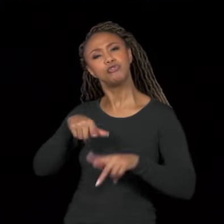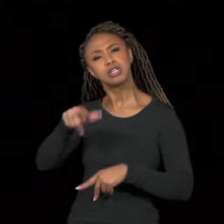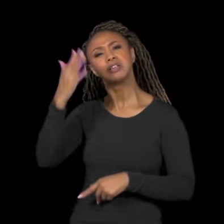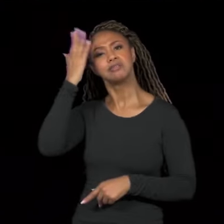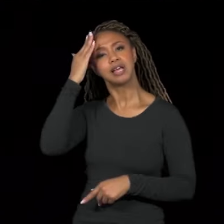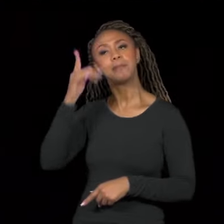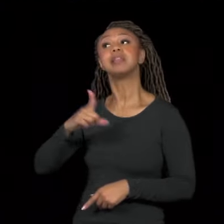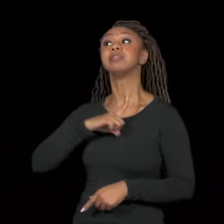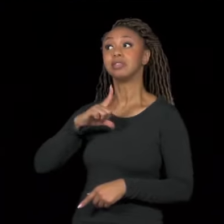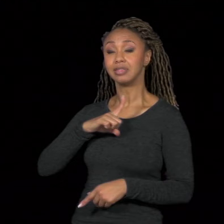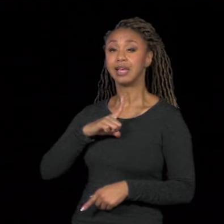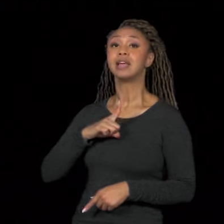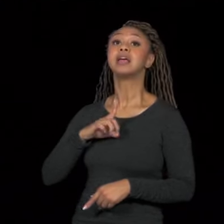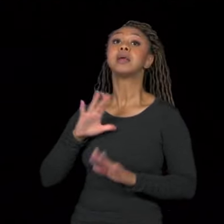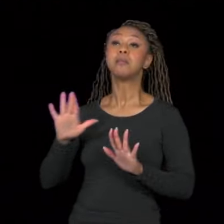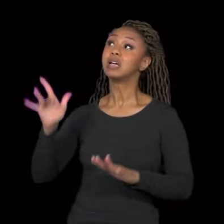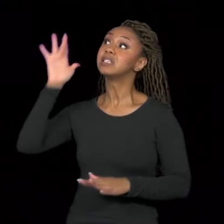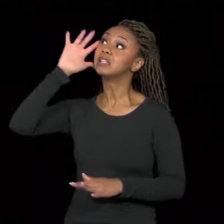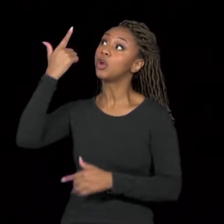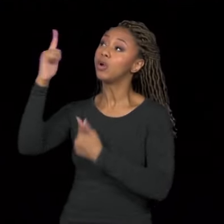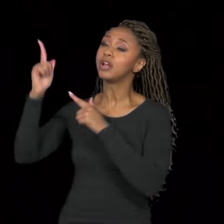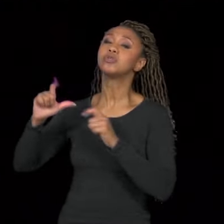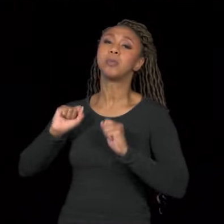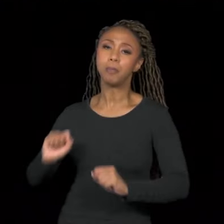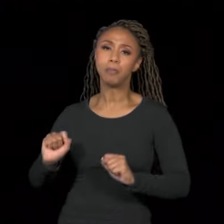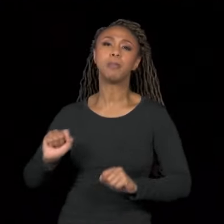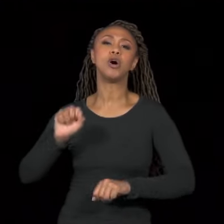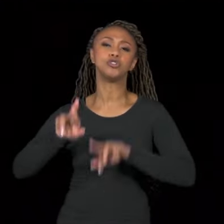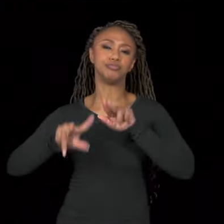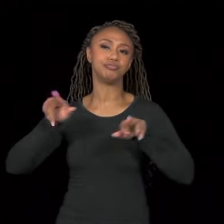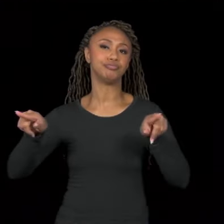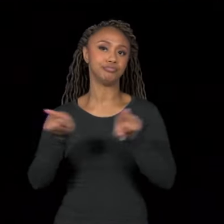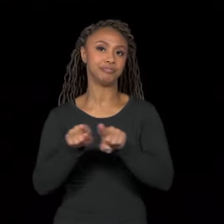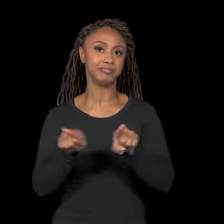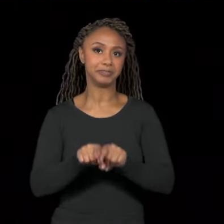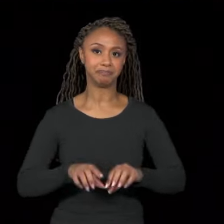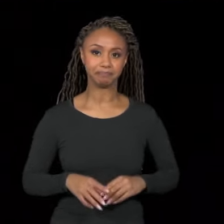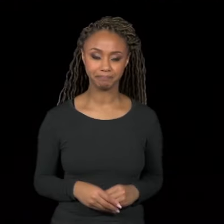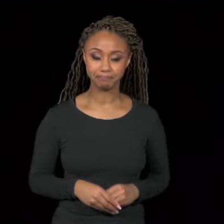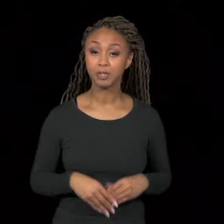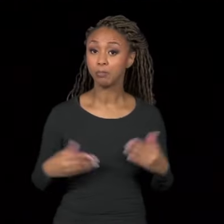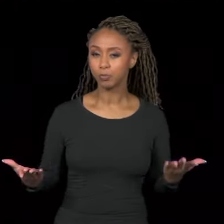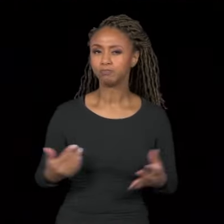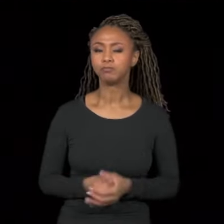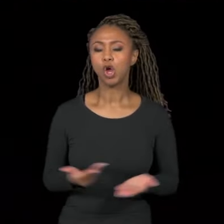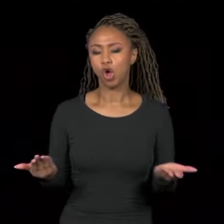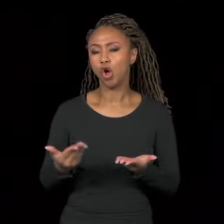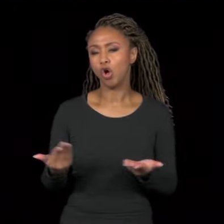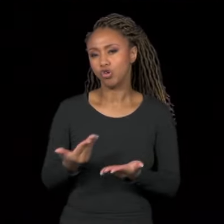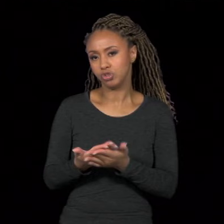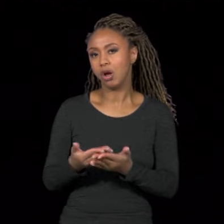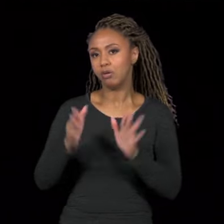VÃO ENCONTRAR NA LITERATURA MUITAS OUTRAS NOTAÇÕES DIFERENTES. BOM, A GENTE FINALIZA ESSA AULA AQUI. ENTÃO, A